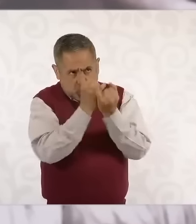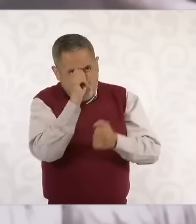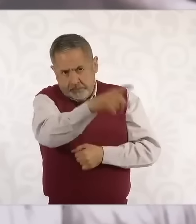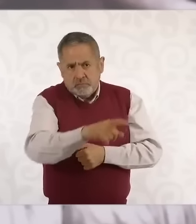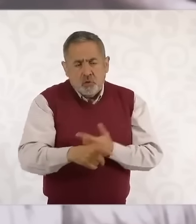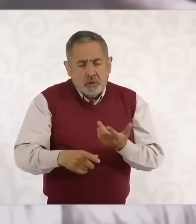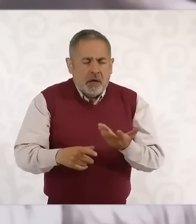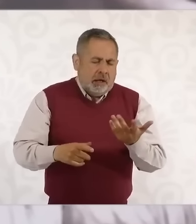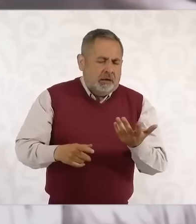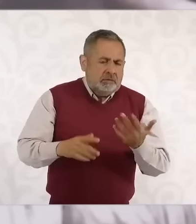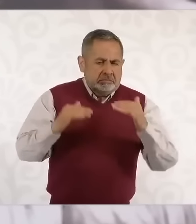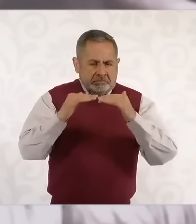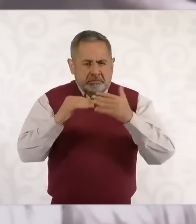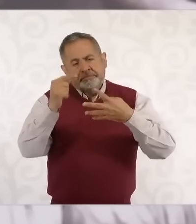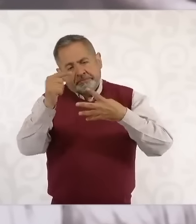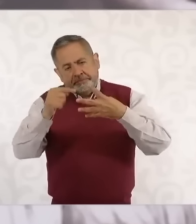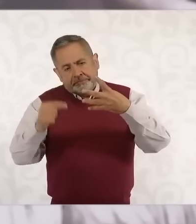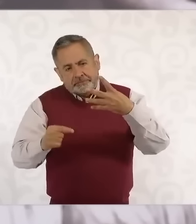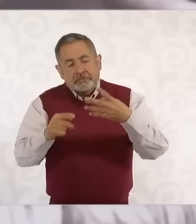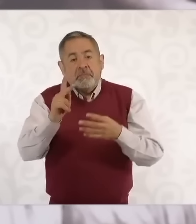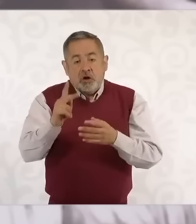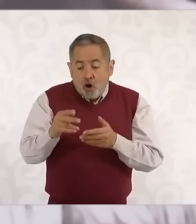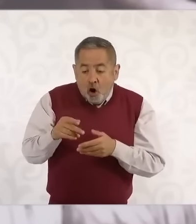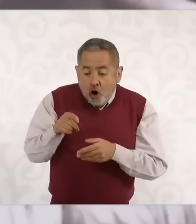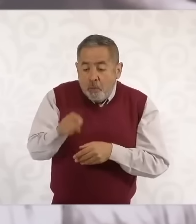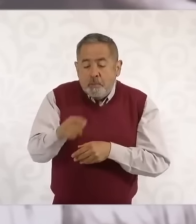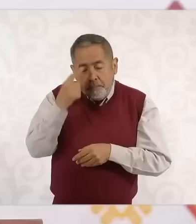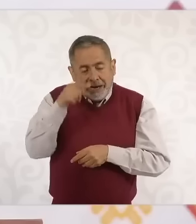hay muchos temas, pero estos serían sobre el mecanismo de solución de controversias que es tan